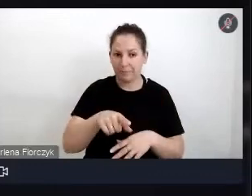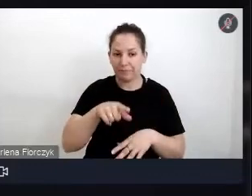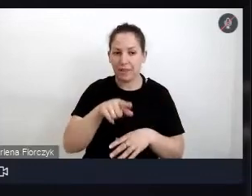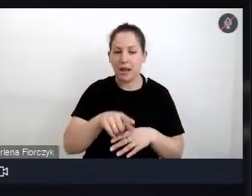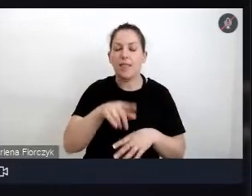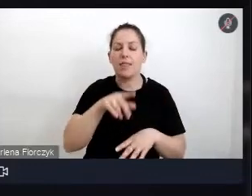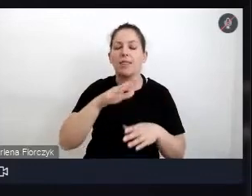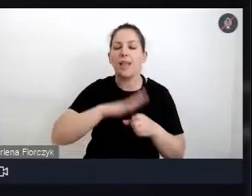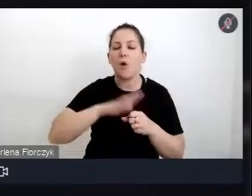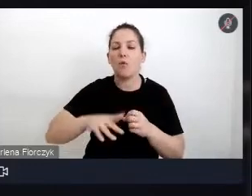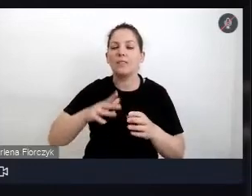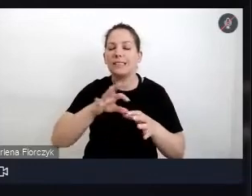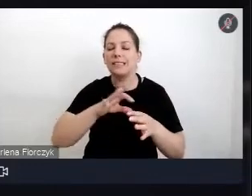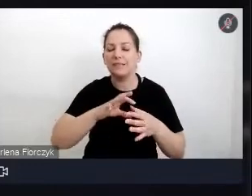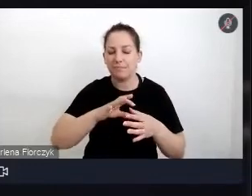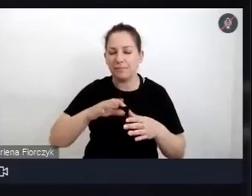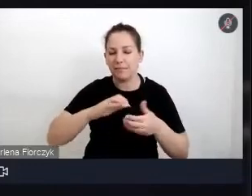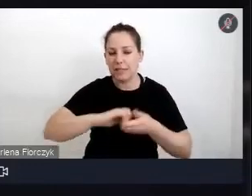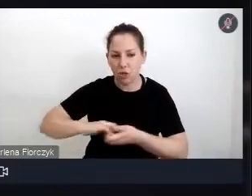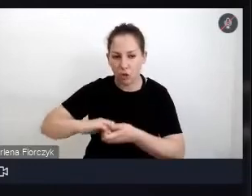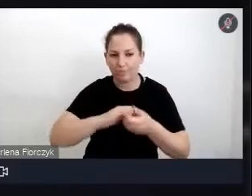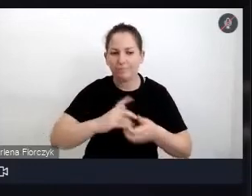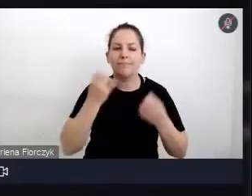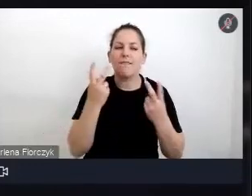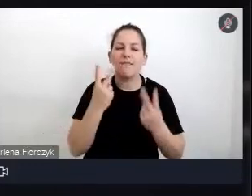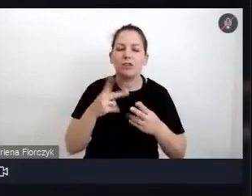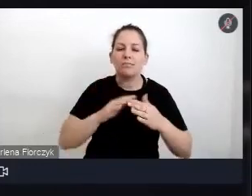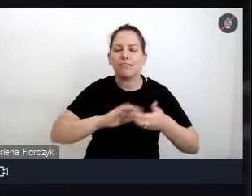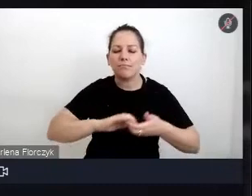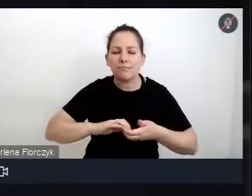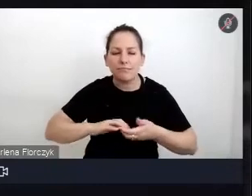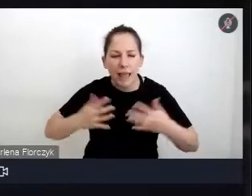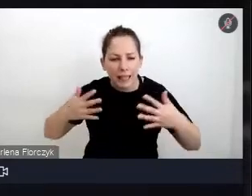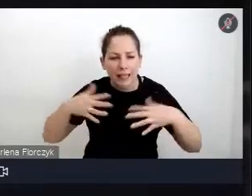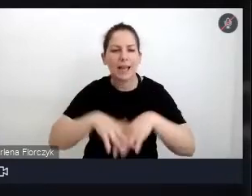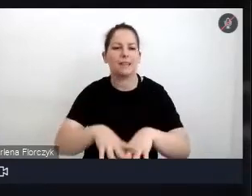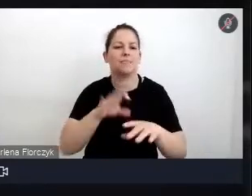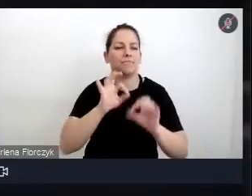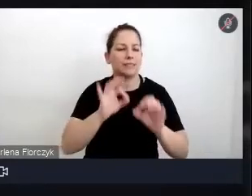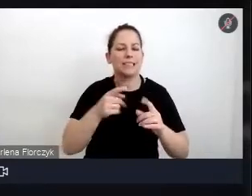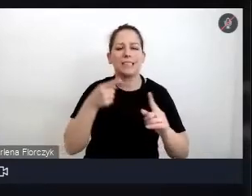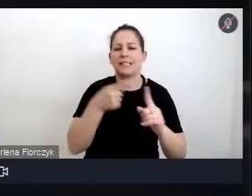podkreśla potrzebę integracyjnej i umiejscowionej realizacji celów zrównoważonego rozwoju.